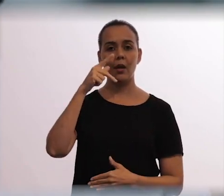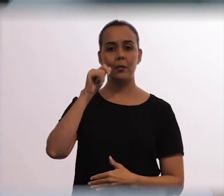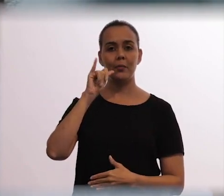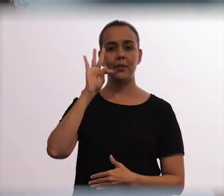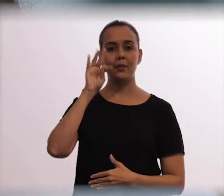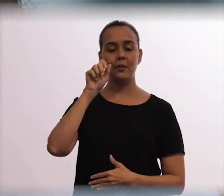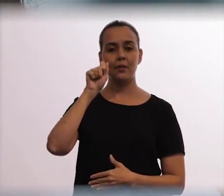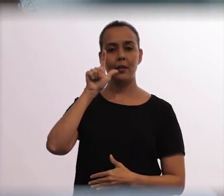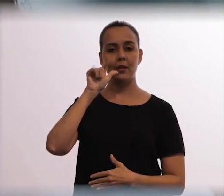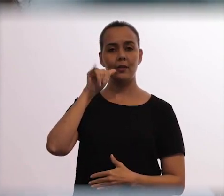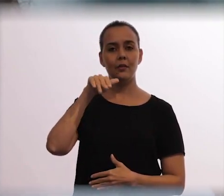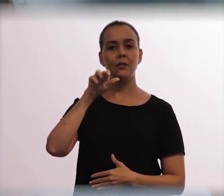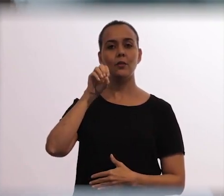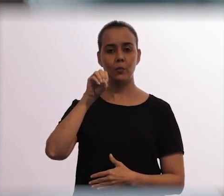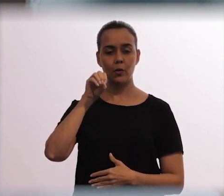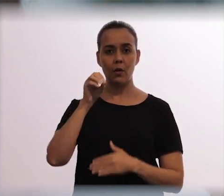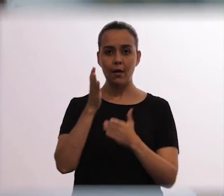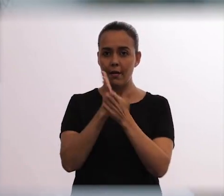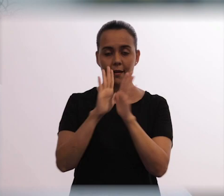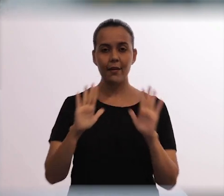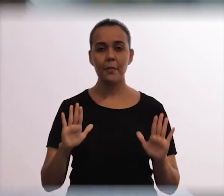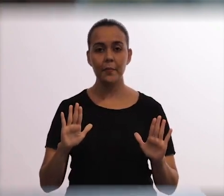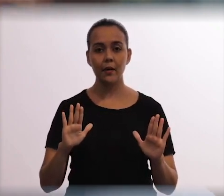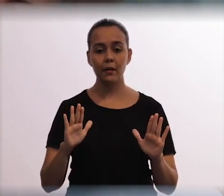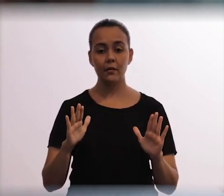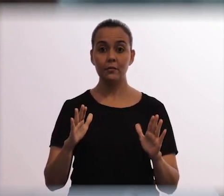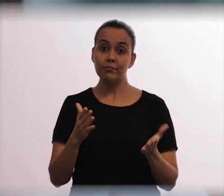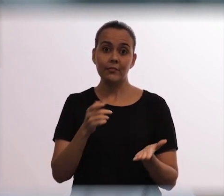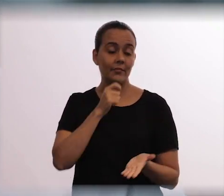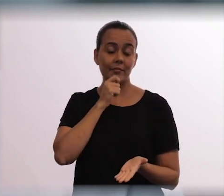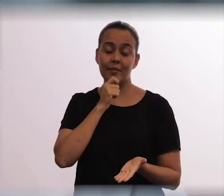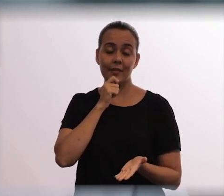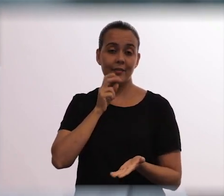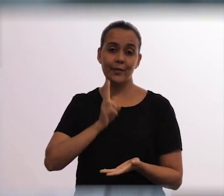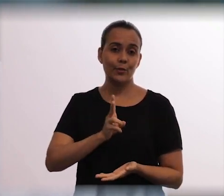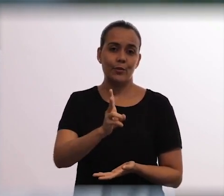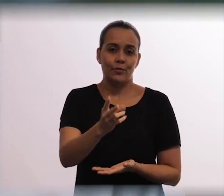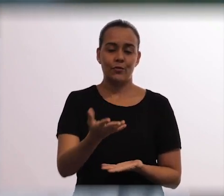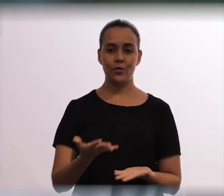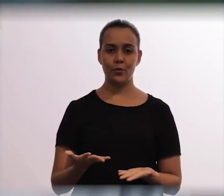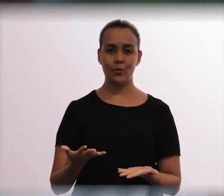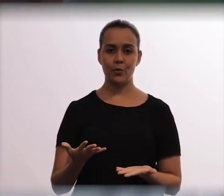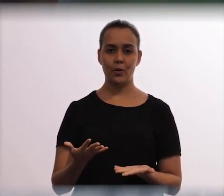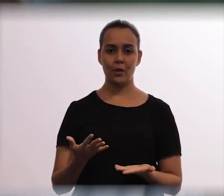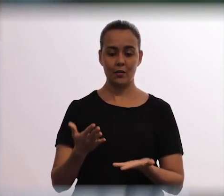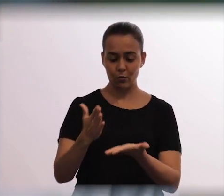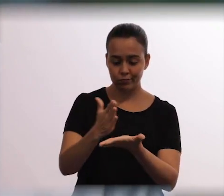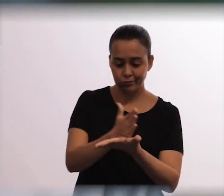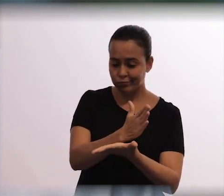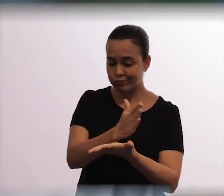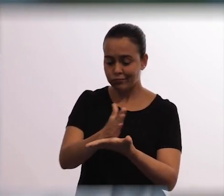numa produção econômica que concentra renda, o espaço da cidade, ele vai concentrar riqueza também.